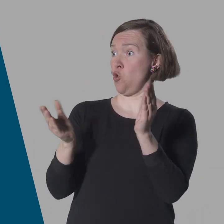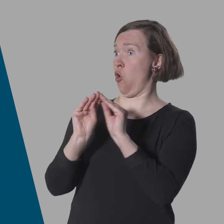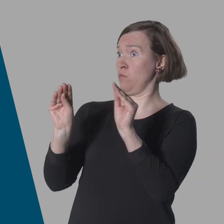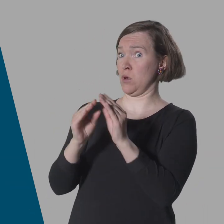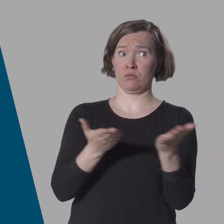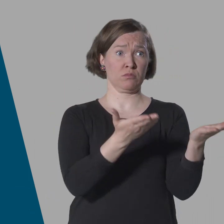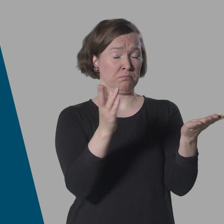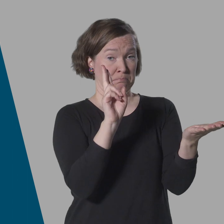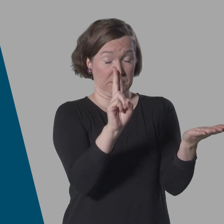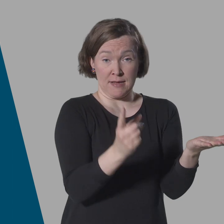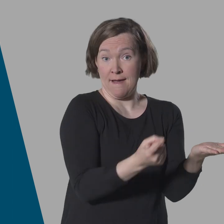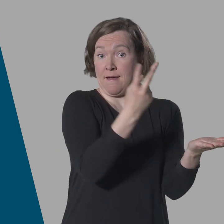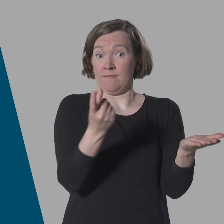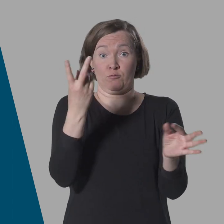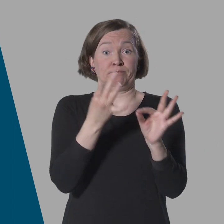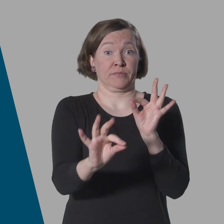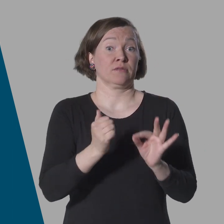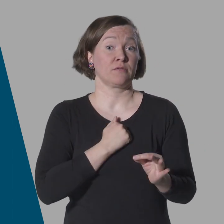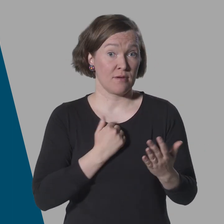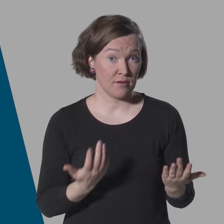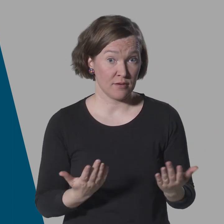viittomakielellä edes kuuroille lapsille!